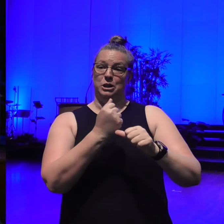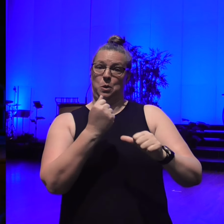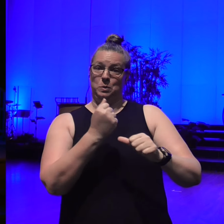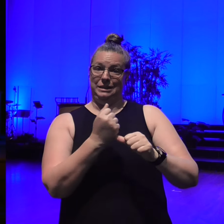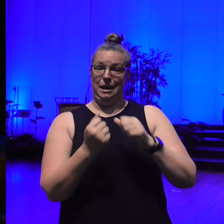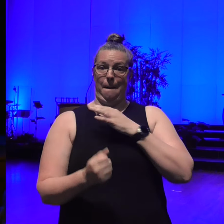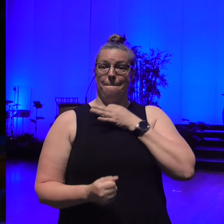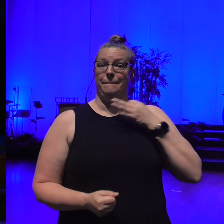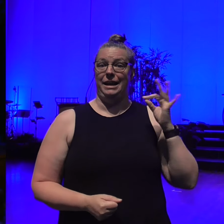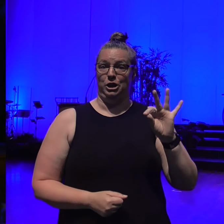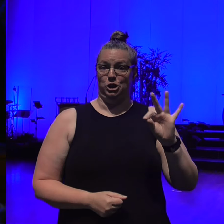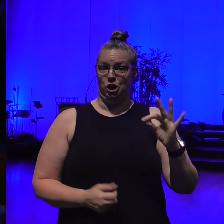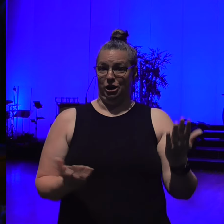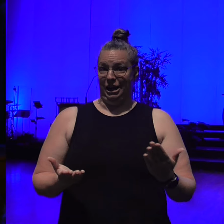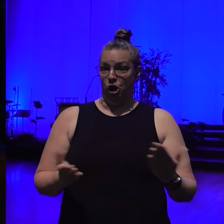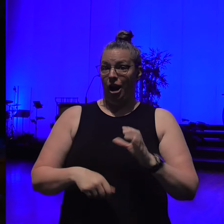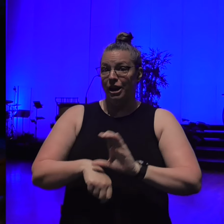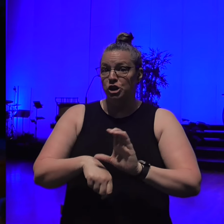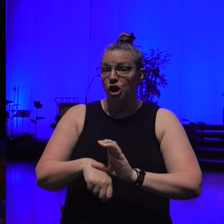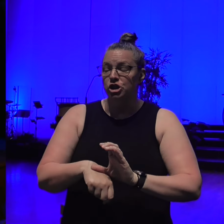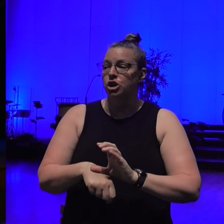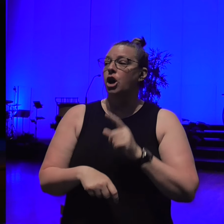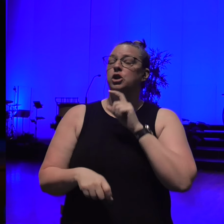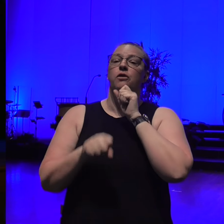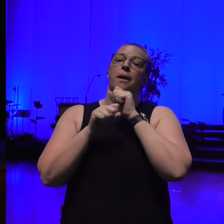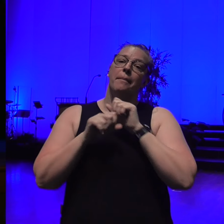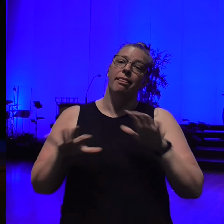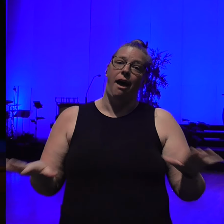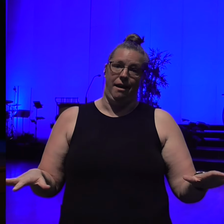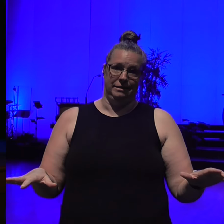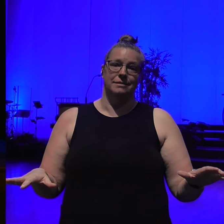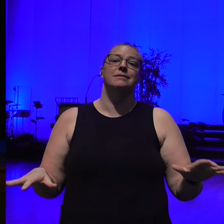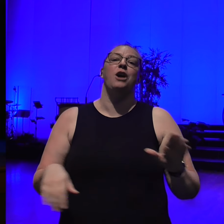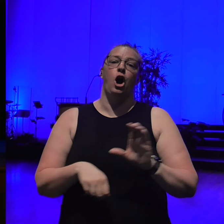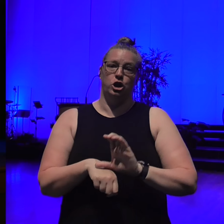aquí en Mile High Church Has bendecido el ministerio de Mile High inmensamente a través de tu